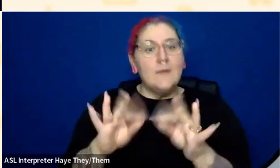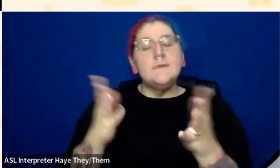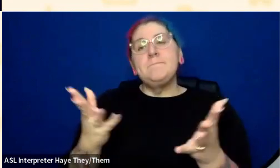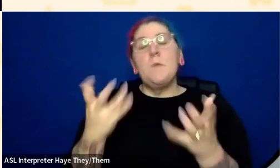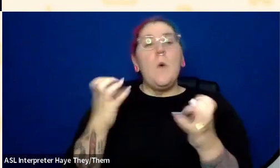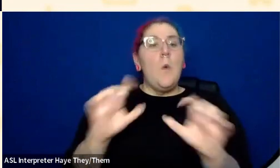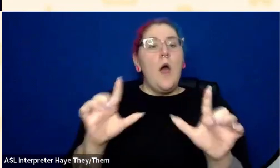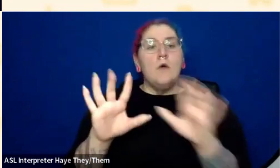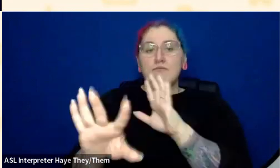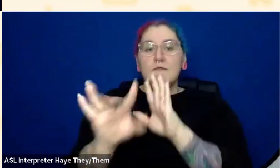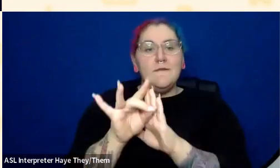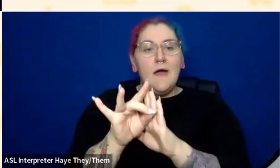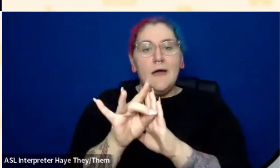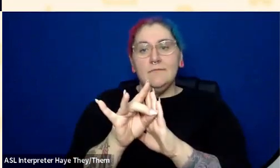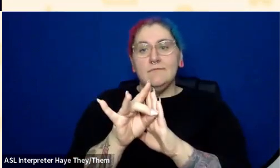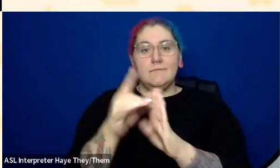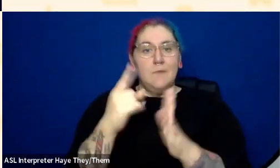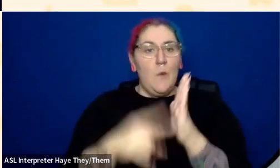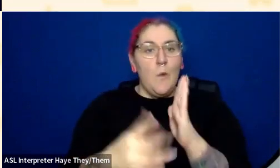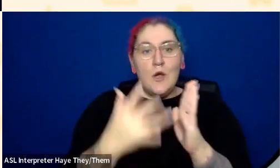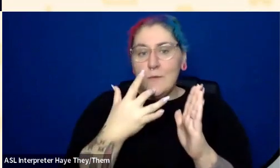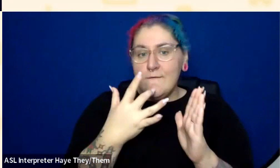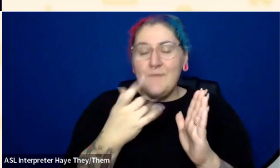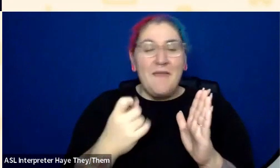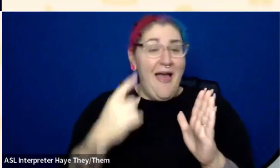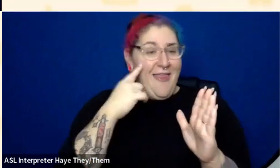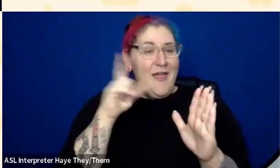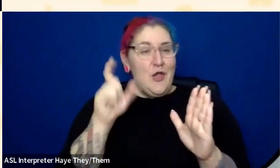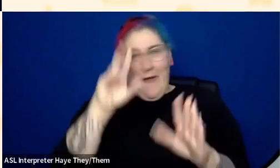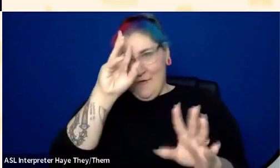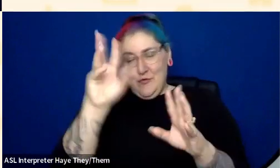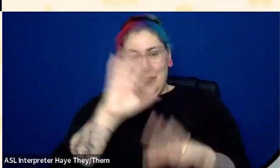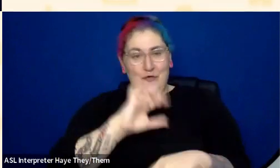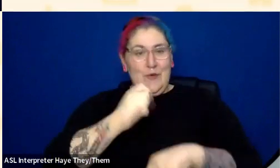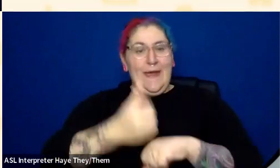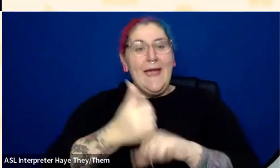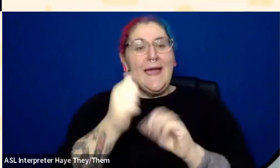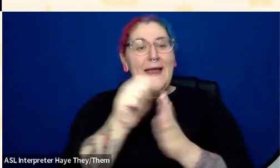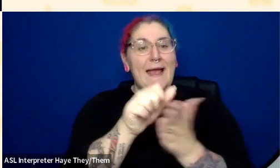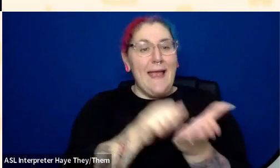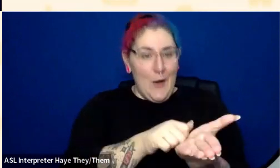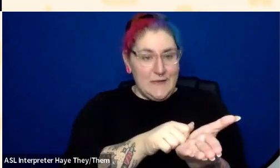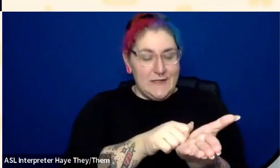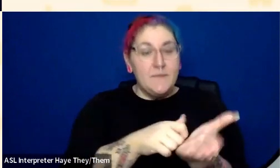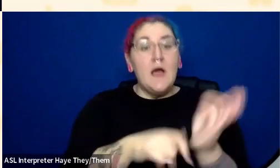Y creo que tienes que crear una cuenta. Actualmente he iniciado sesión. Y entonces lo que haces es encontrar el que te gusta,